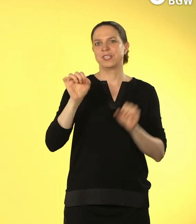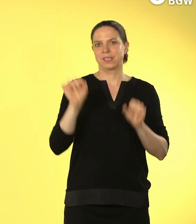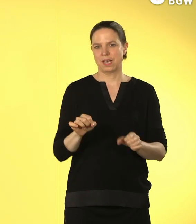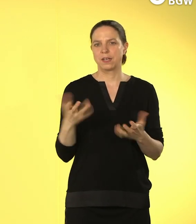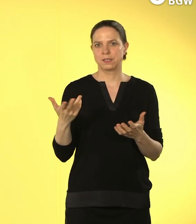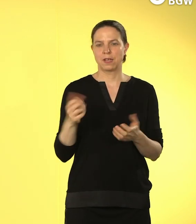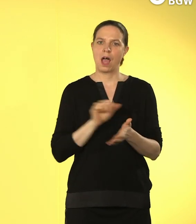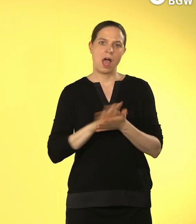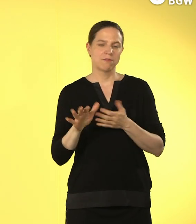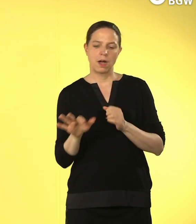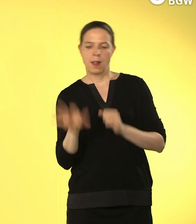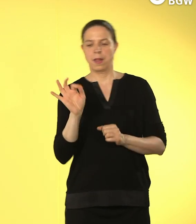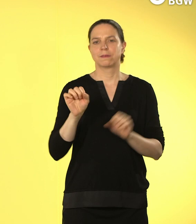Dann kann man die rausfischen.